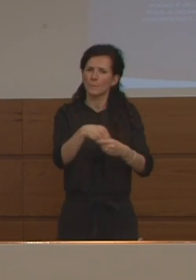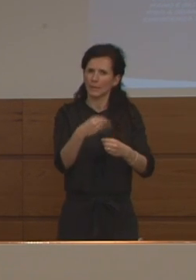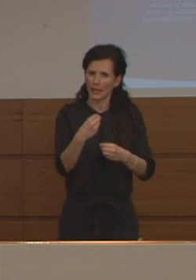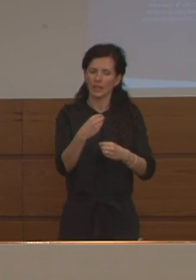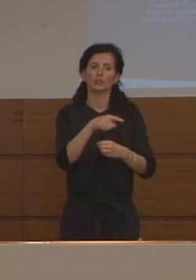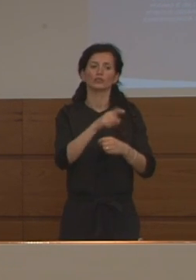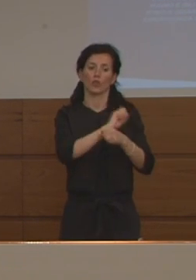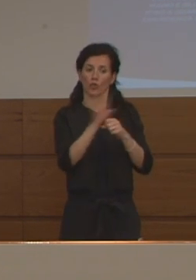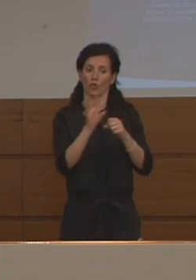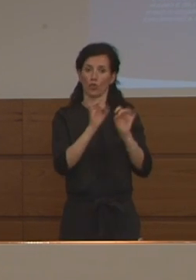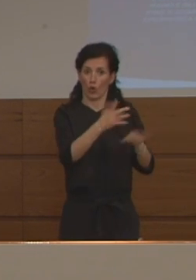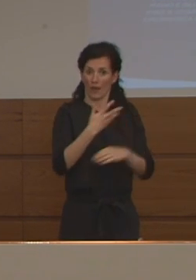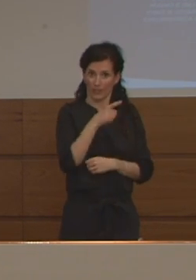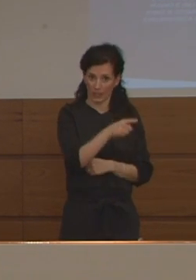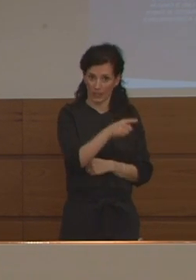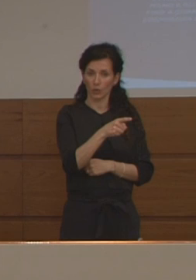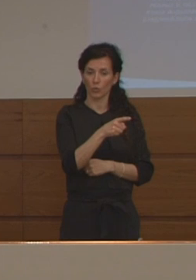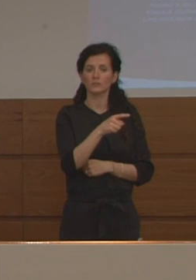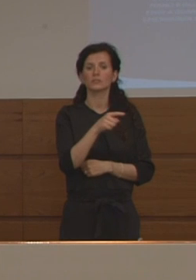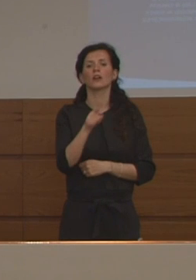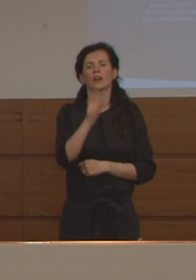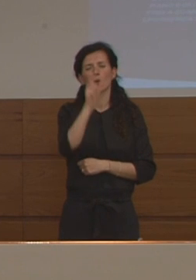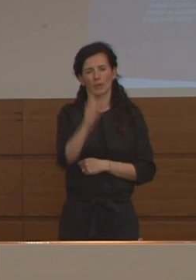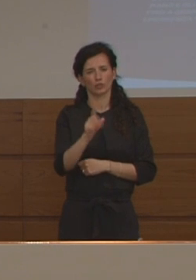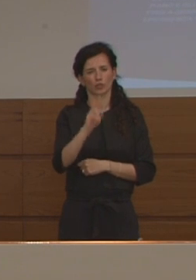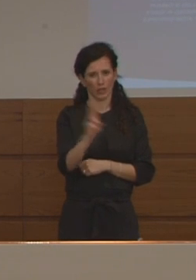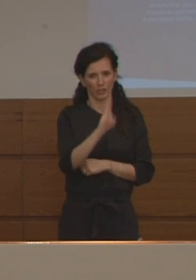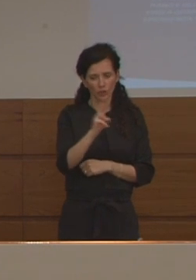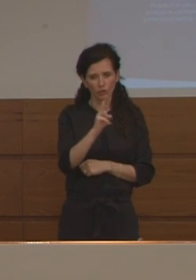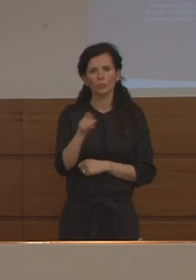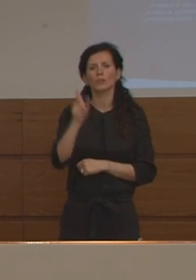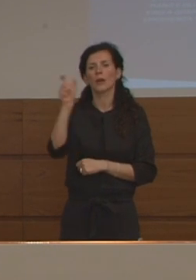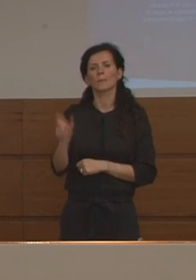attualmente positive, che di quelle decedute, che delle persone guarite.